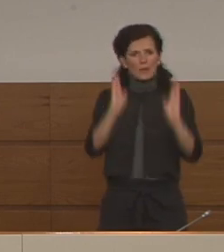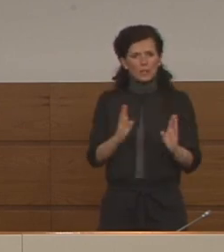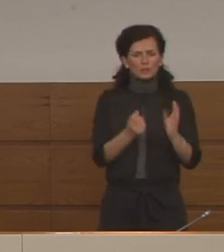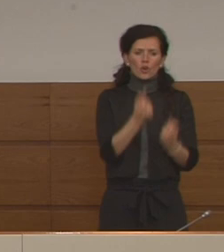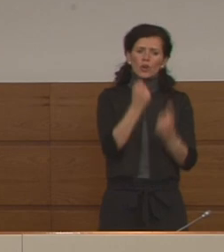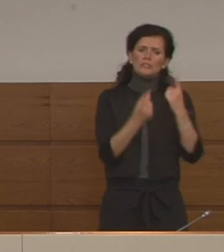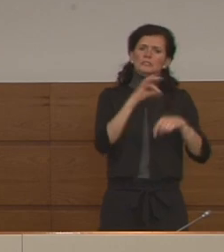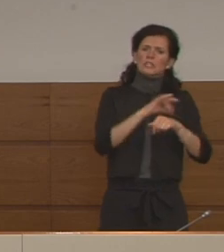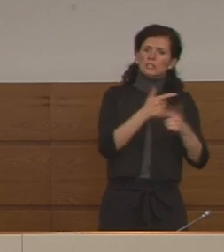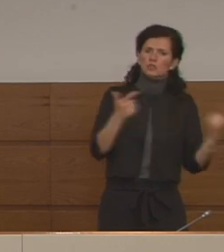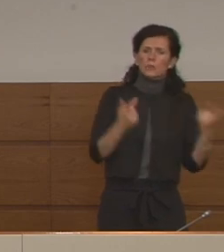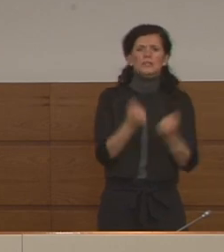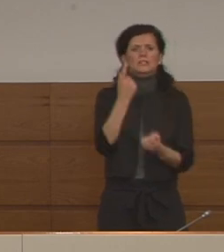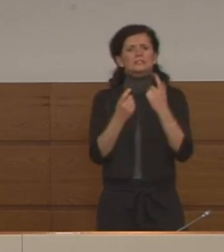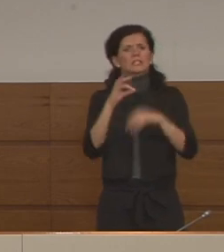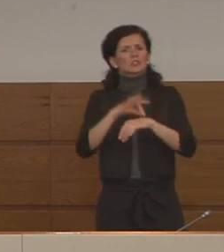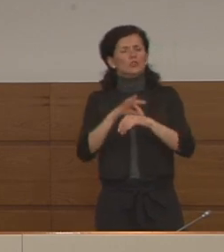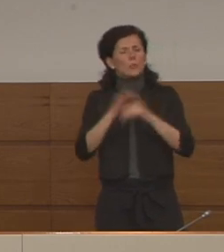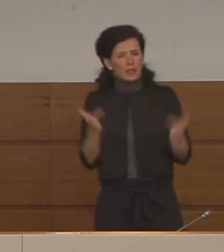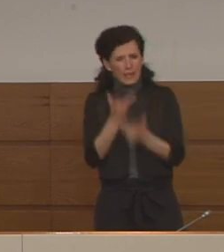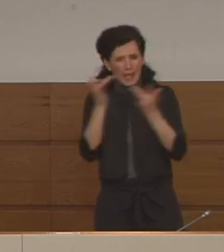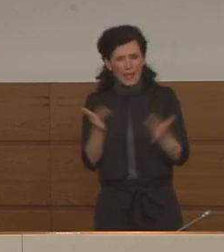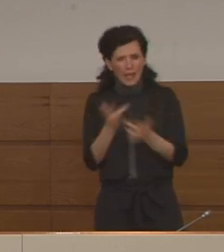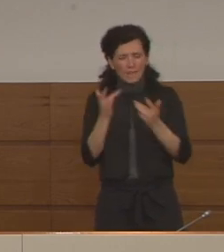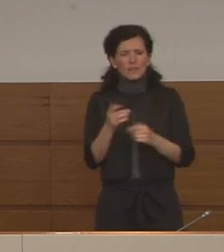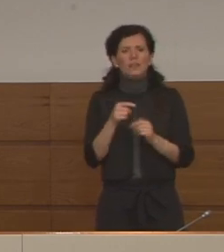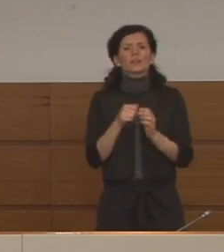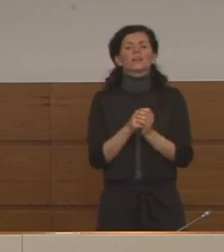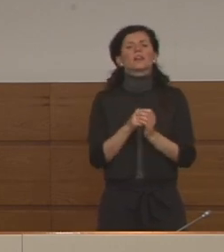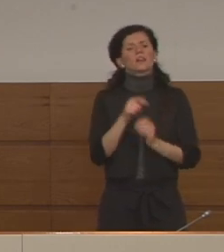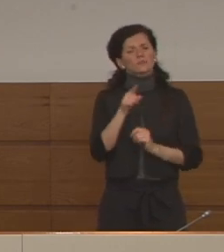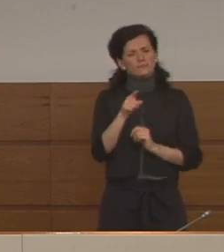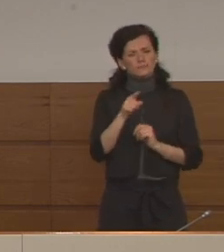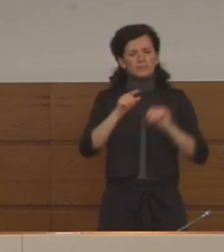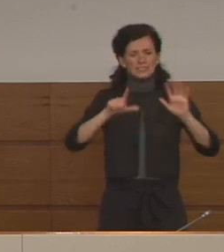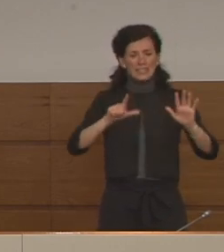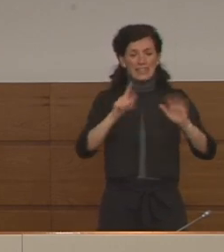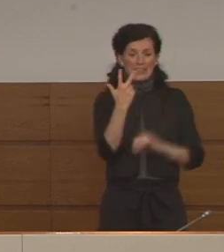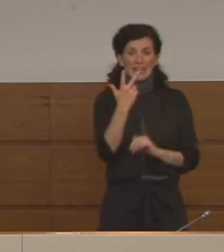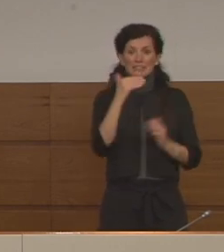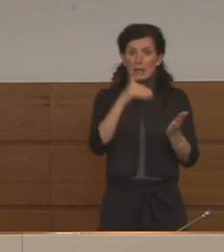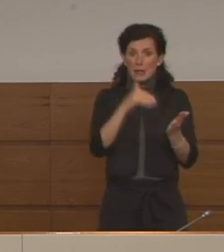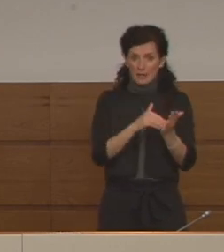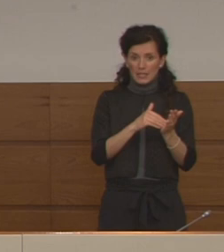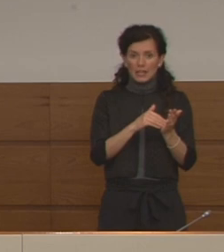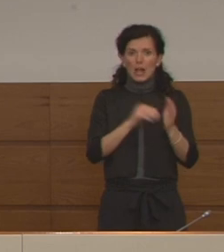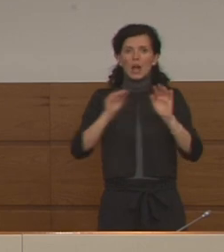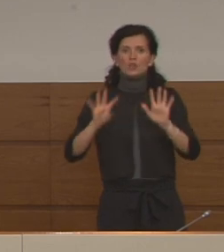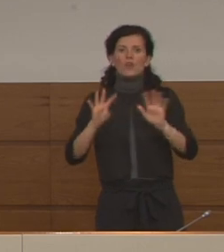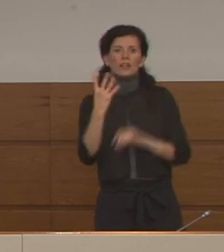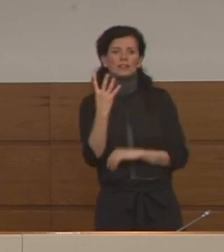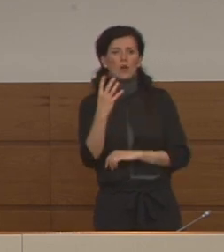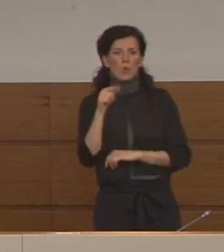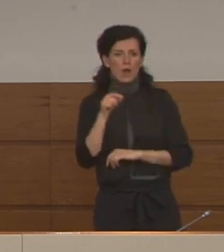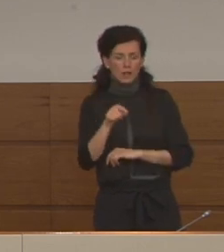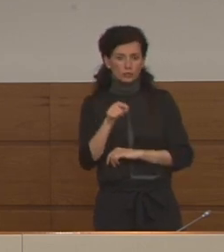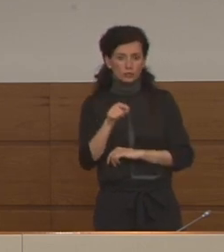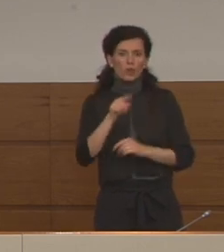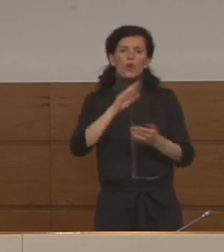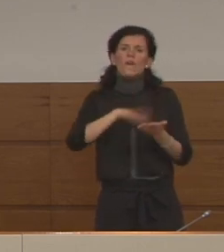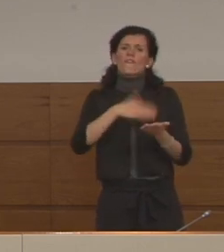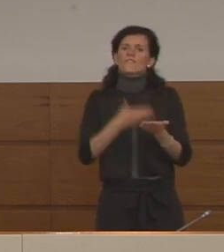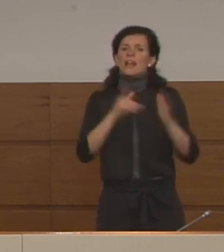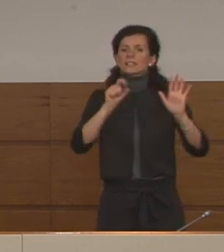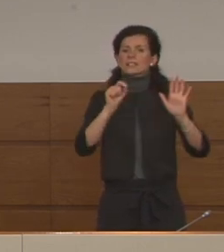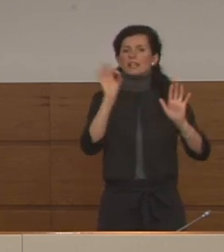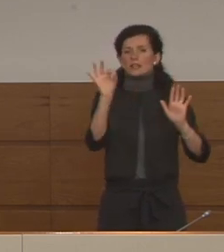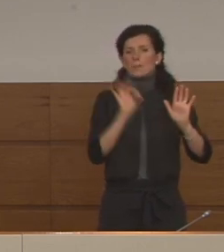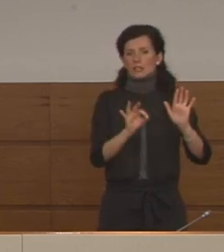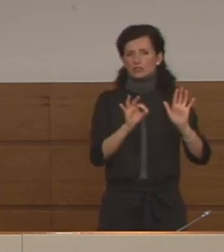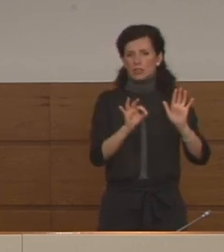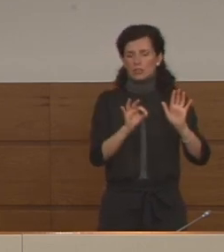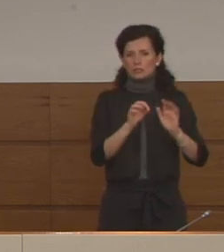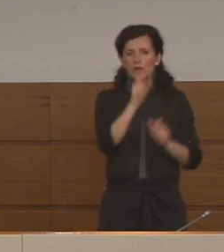con sintomi lievi. Sono 73.094, il 70% dei pazienti positivi.